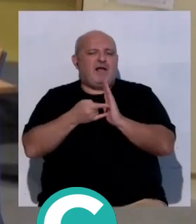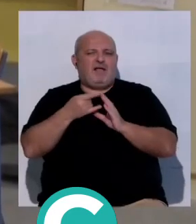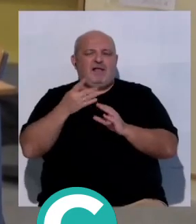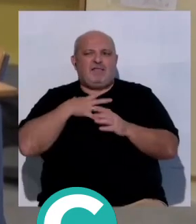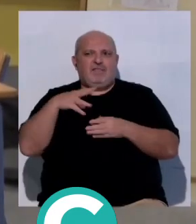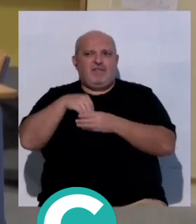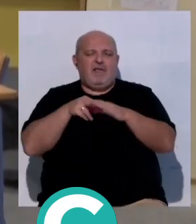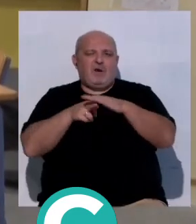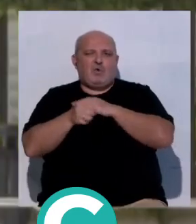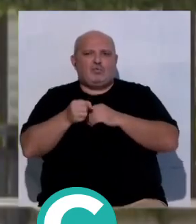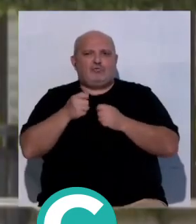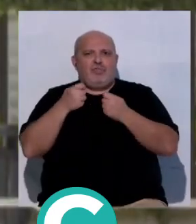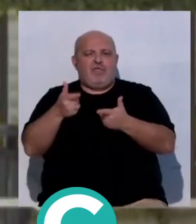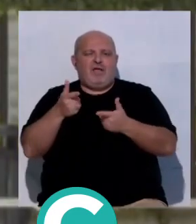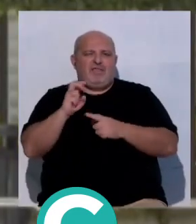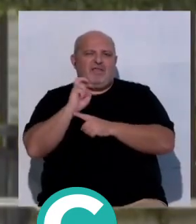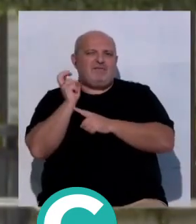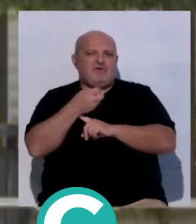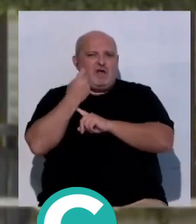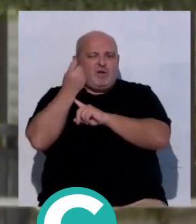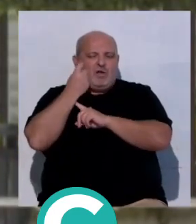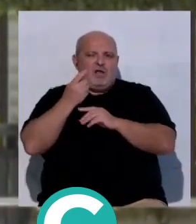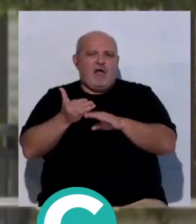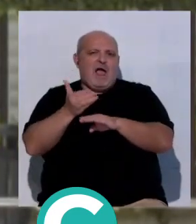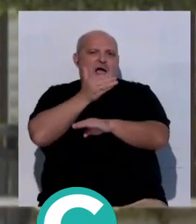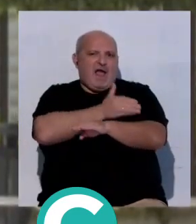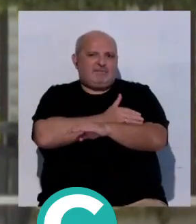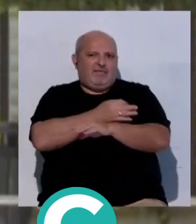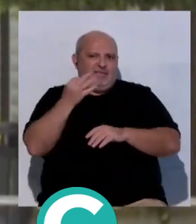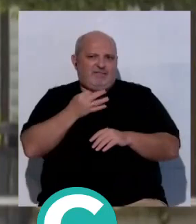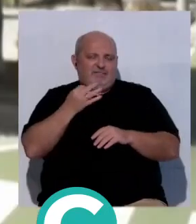recursos para atender la diversidad del alumnado con antelación y anticipación con el fin de que